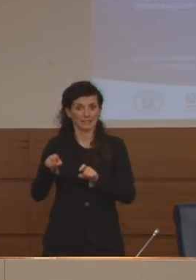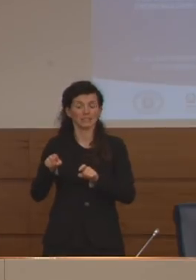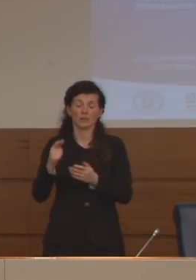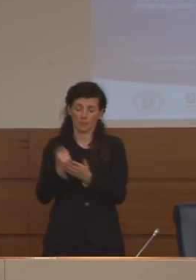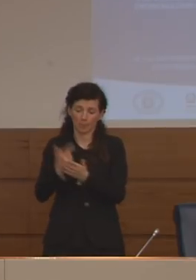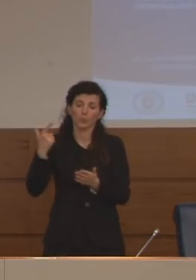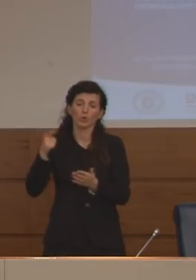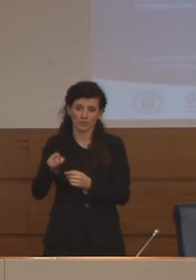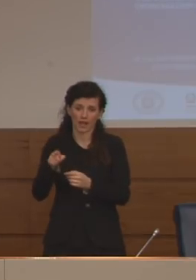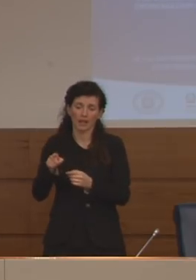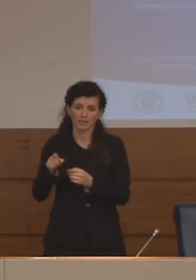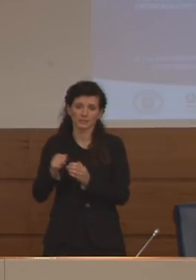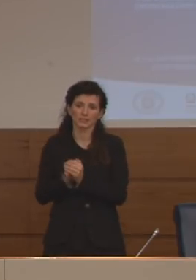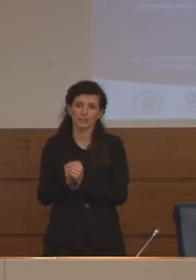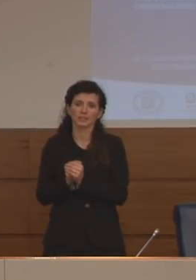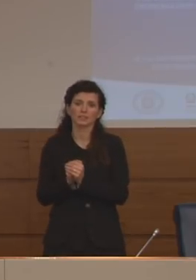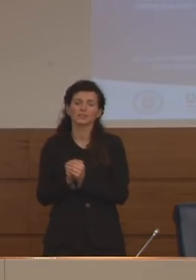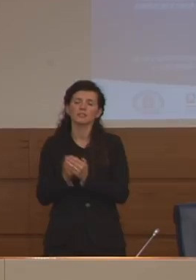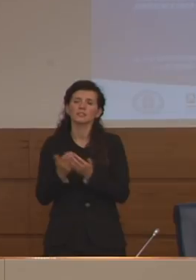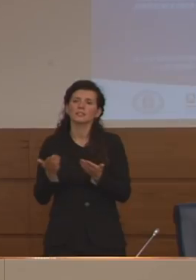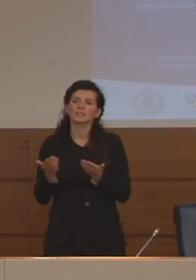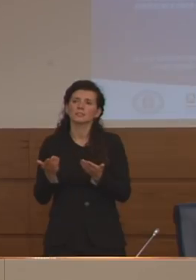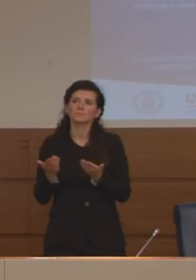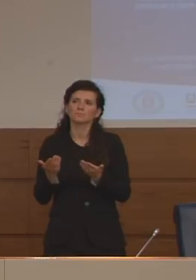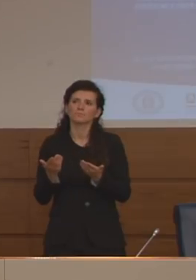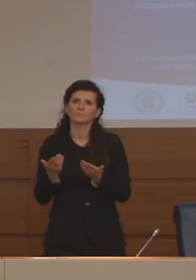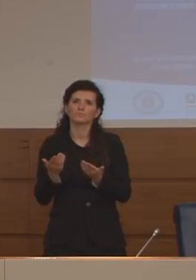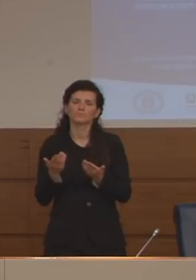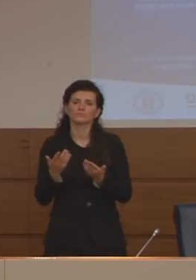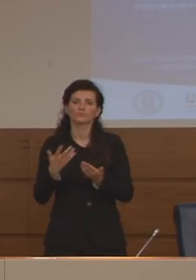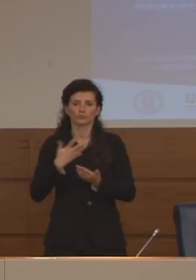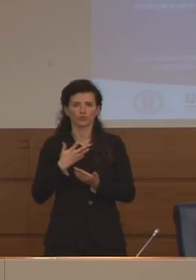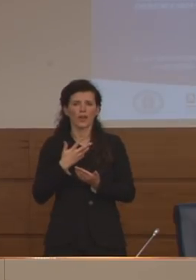importante che ha un po' la ricerca e anche gli operatori sanitari